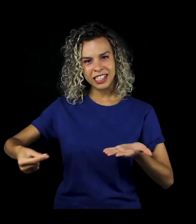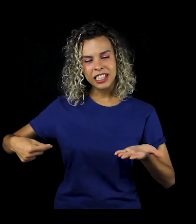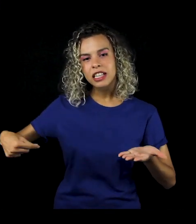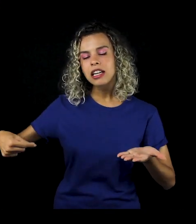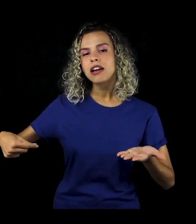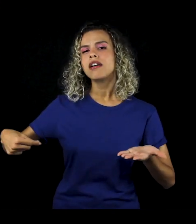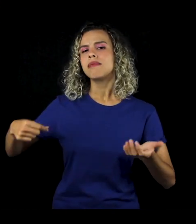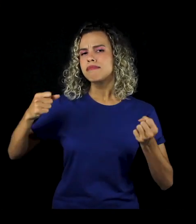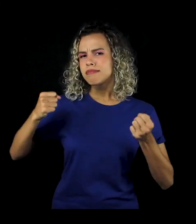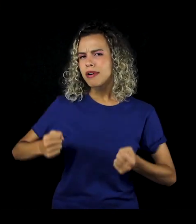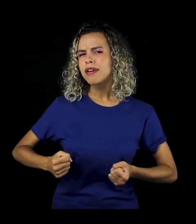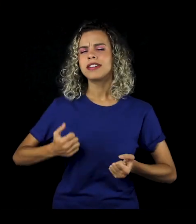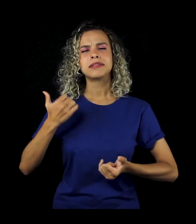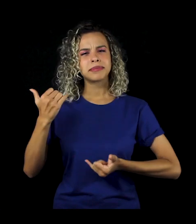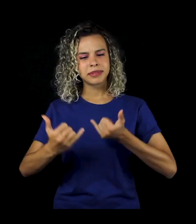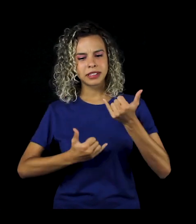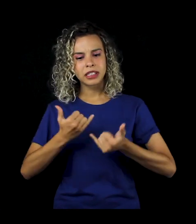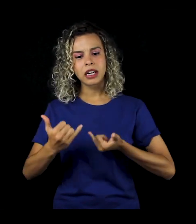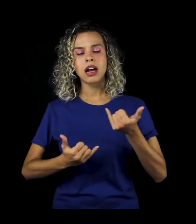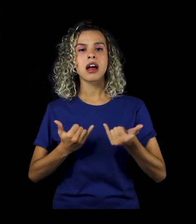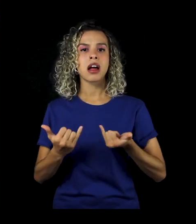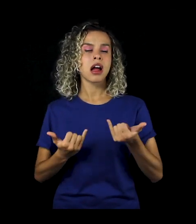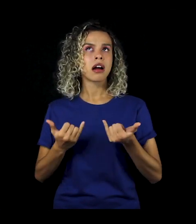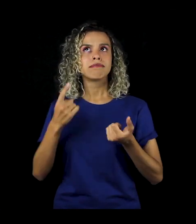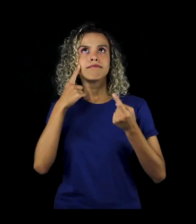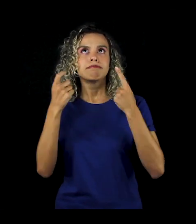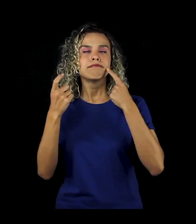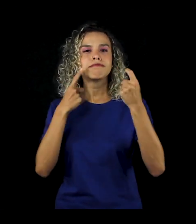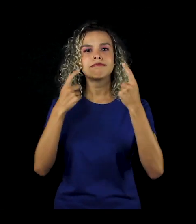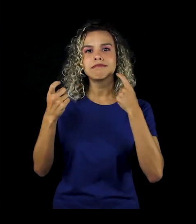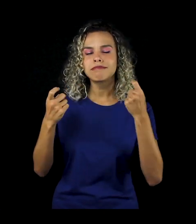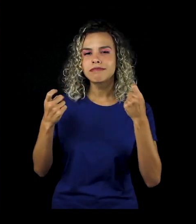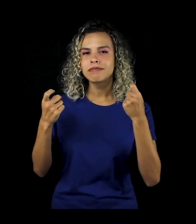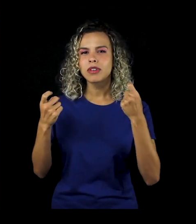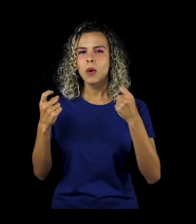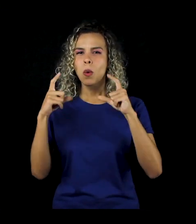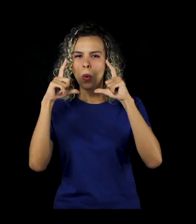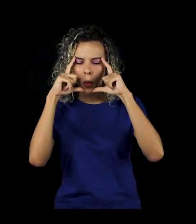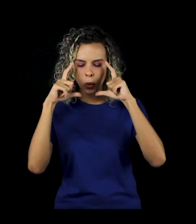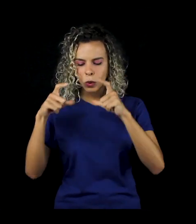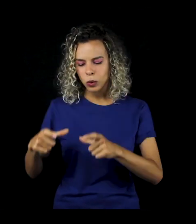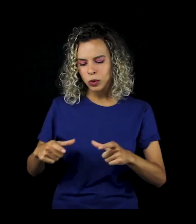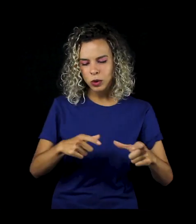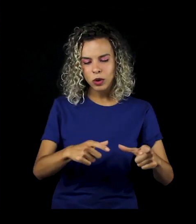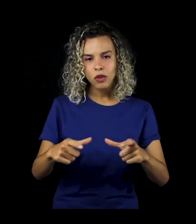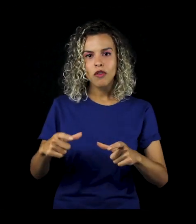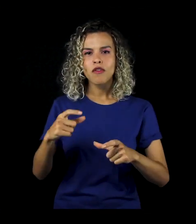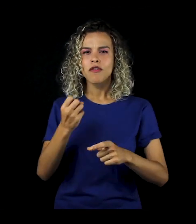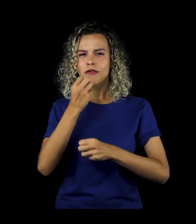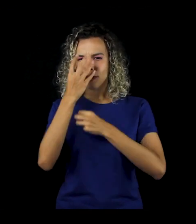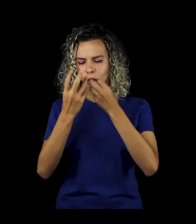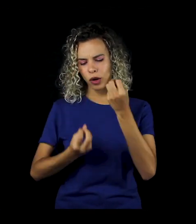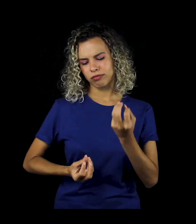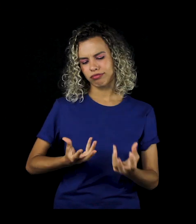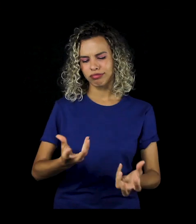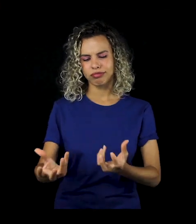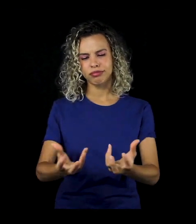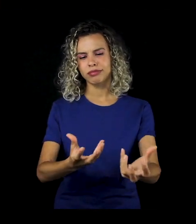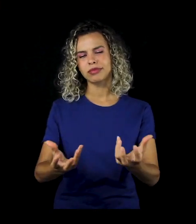Aqui podemos brincar e usar a nossa criatividade, fazer rostos, flores e colorir da maneira que quisermos.